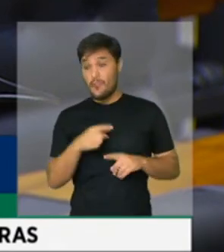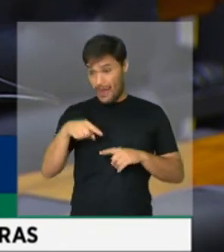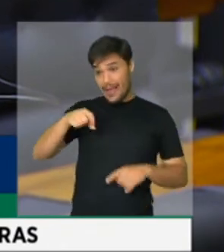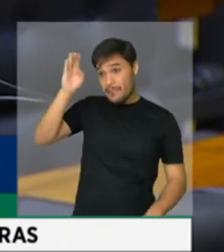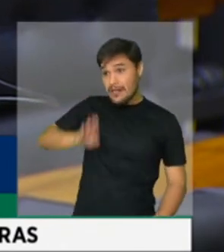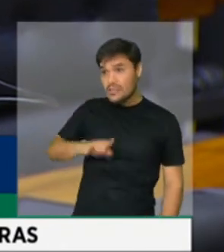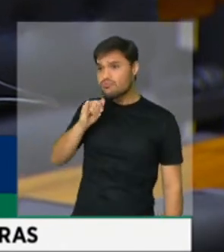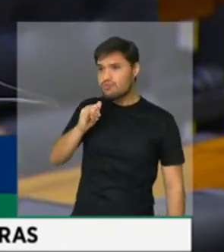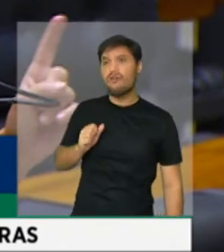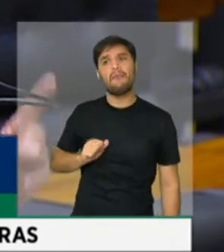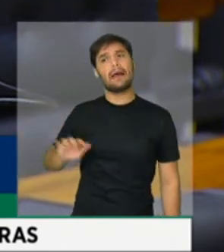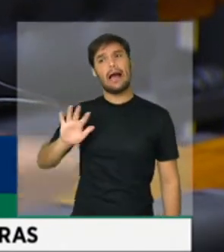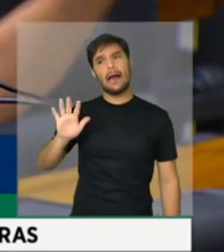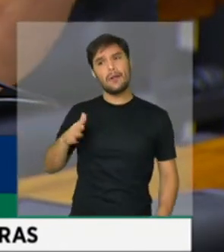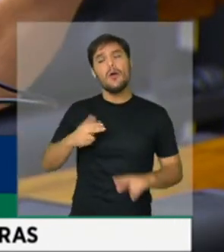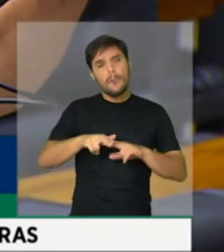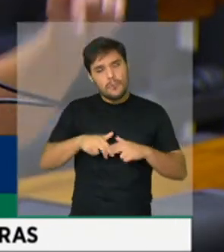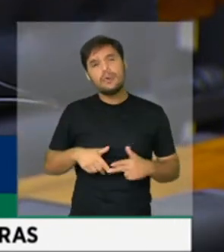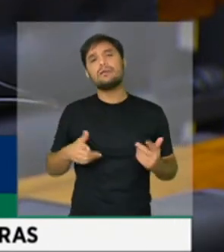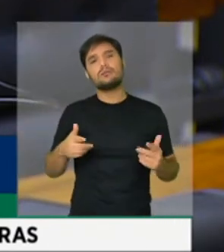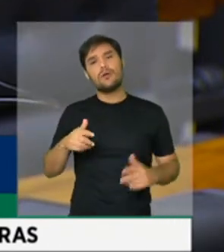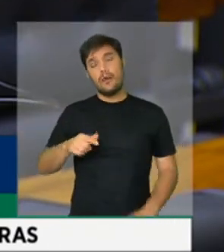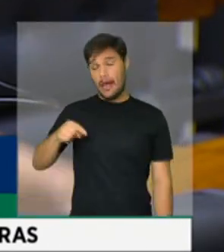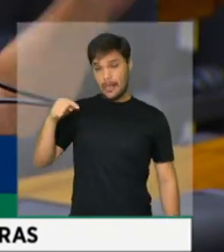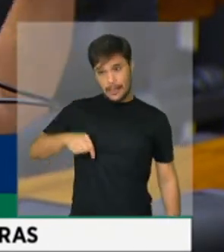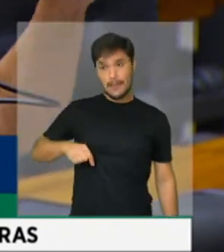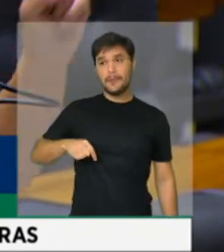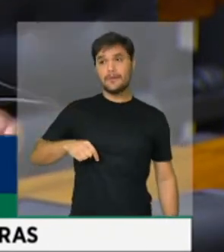AUMENTAR A TARIFA, AUMENTAR A TARIFA. POR ISSO EU DIRIA QUE ESTE PARLAMENTO QUE ESTÁ